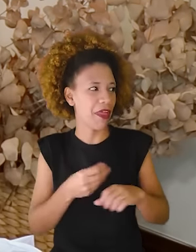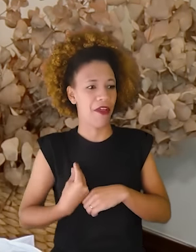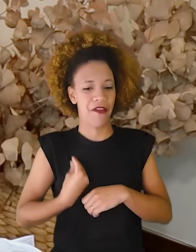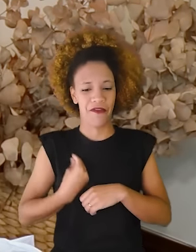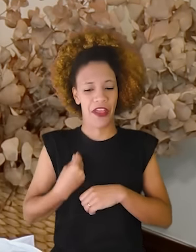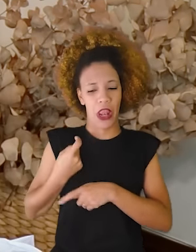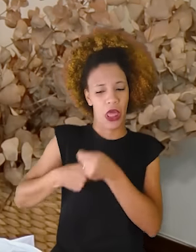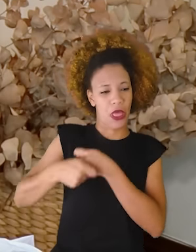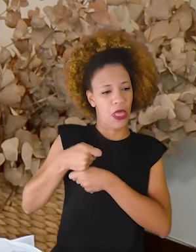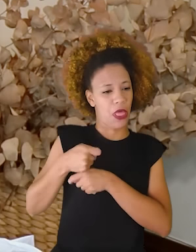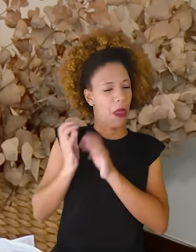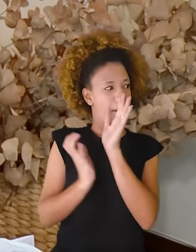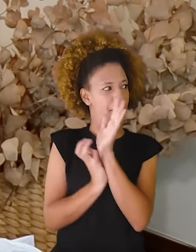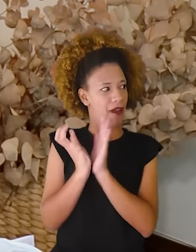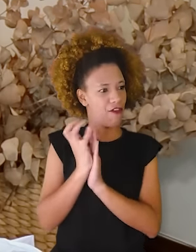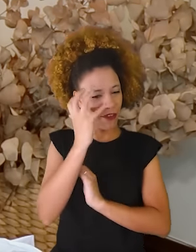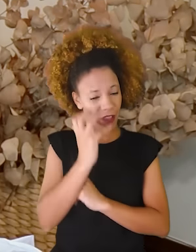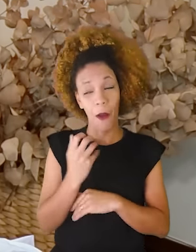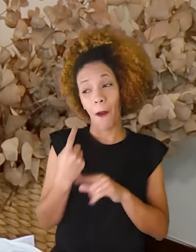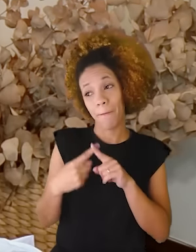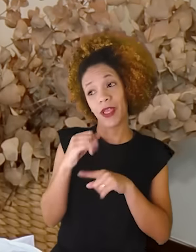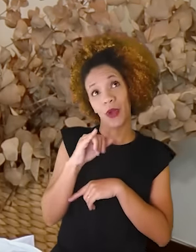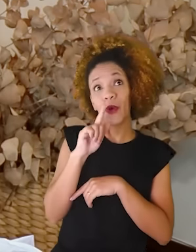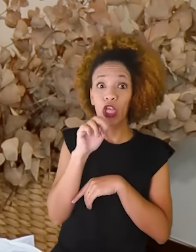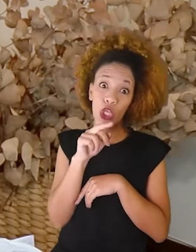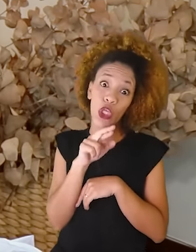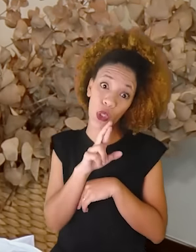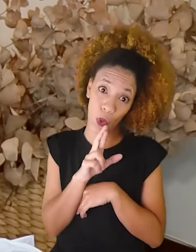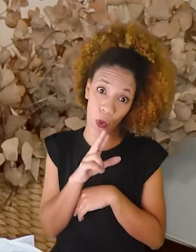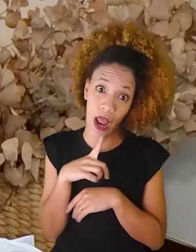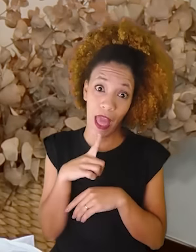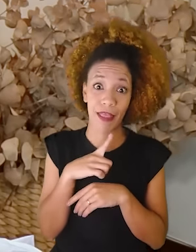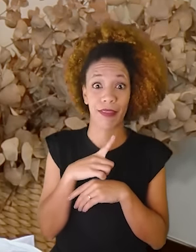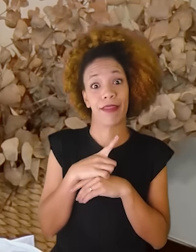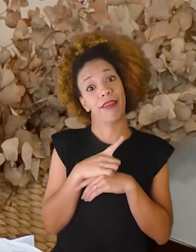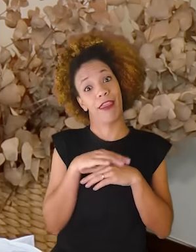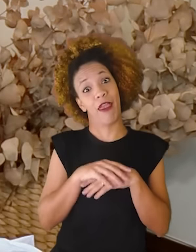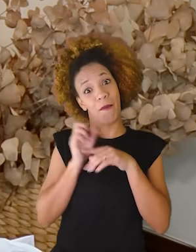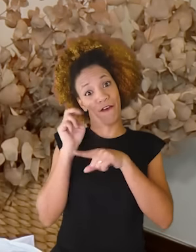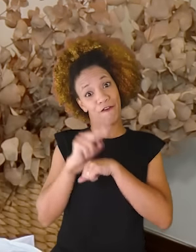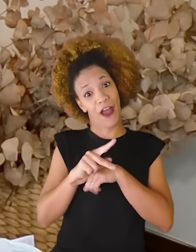parte burocrática séria né porque o Igor ele é um cara que tem um cargo na Petrobras e depois